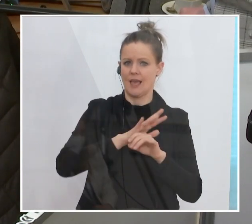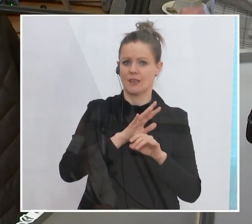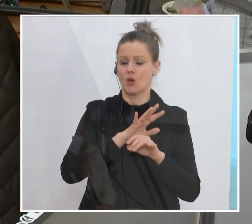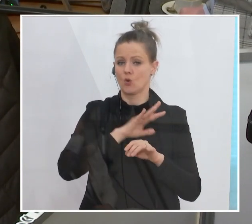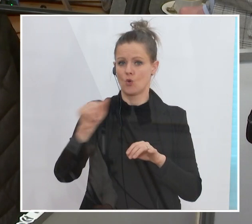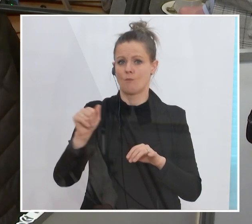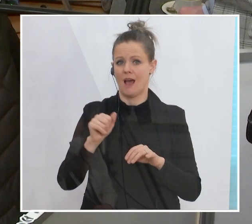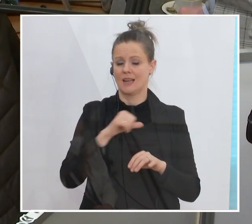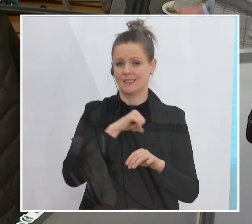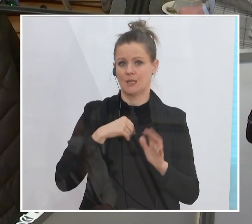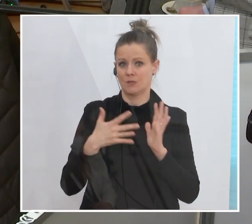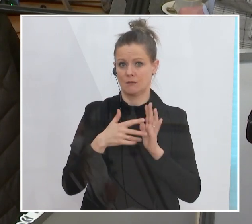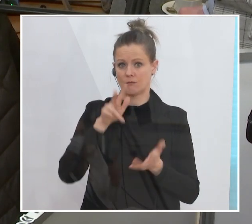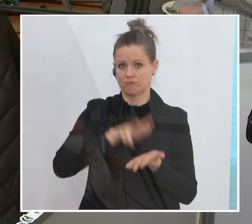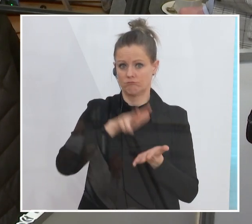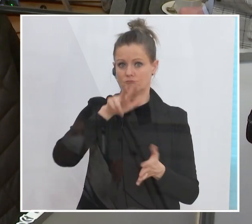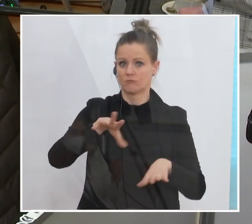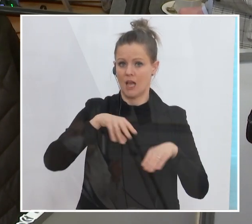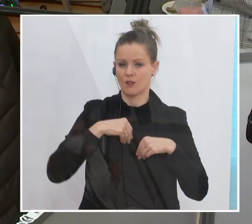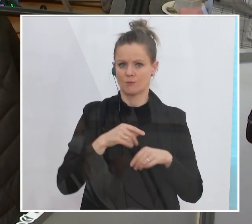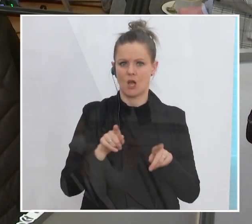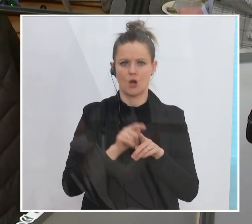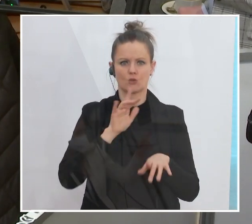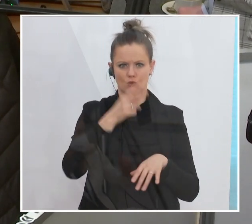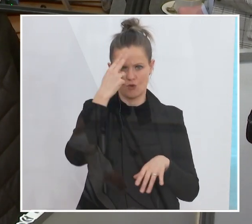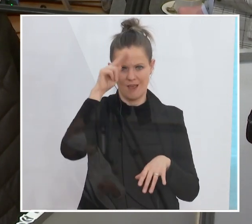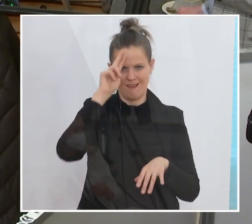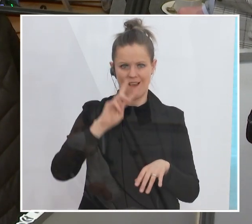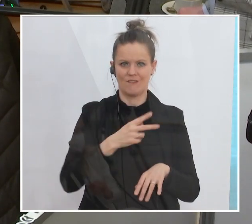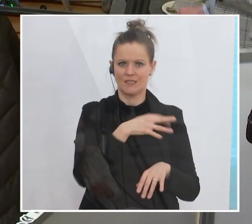Und noch eine Frage an den Herrn Vizekanzler, anschließend an die Frage vom Kollegen, zur